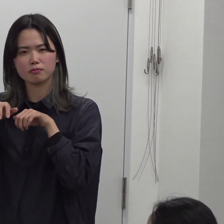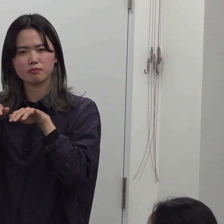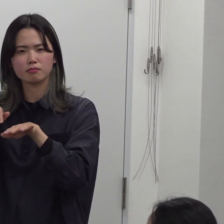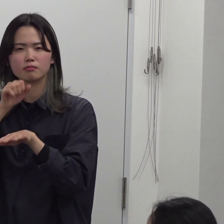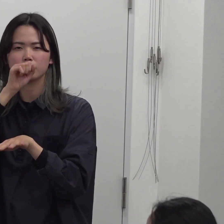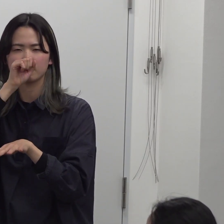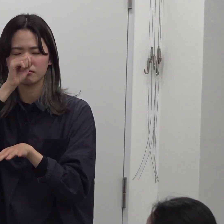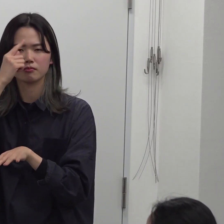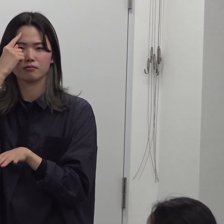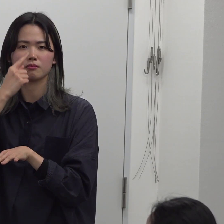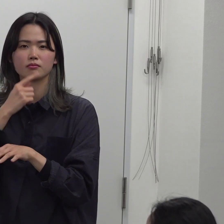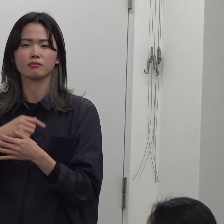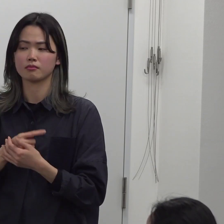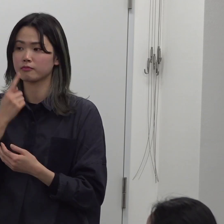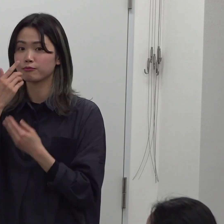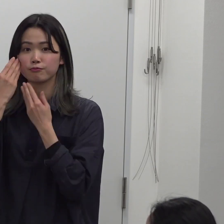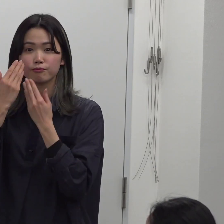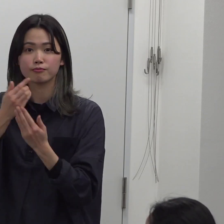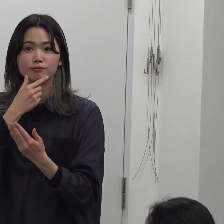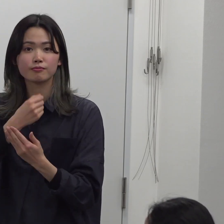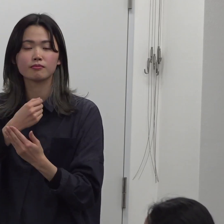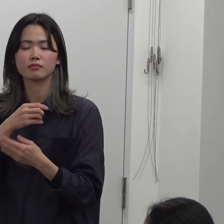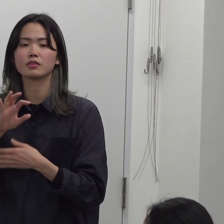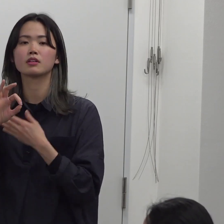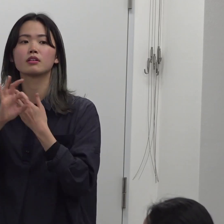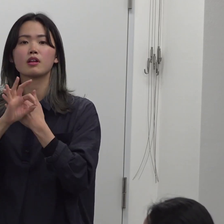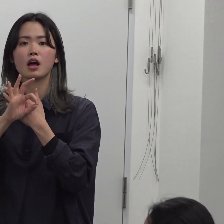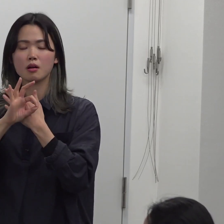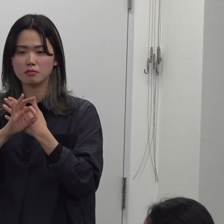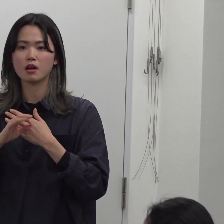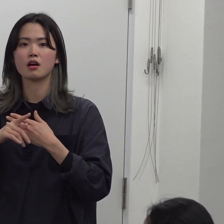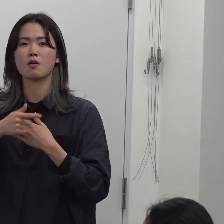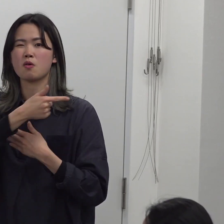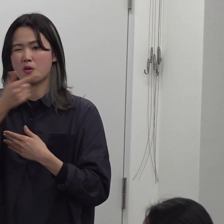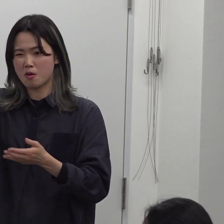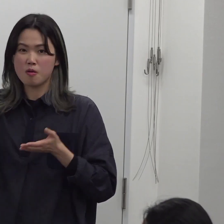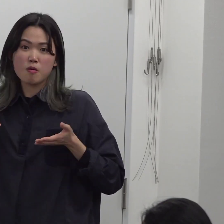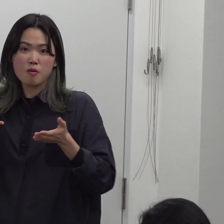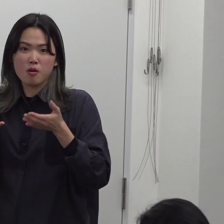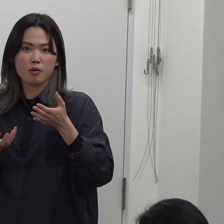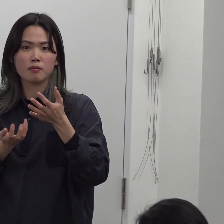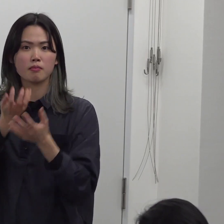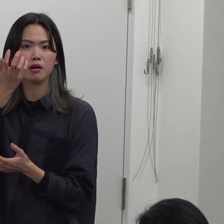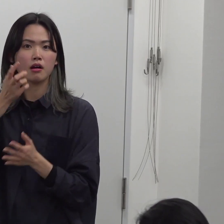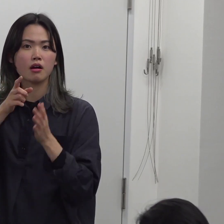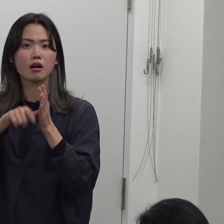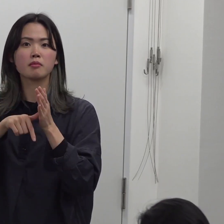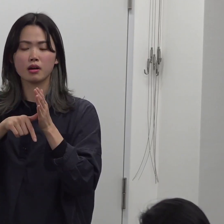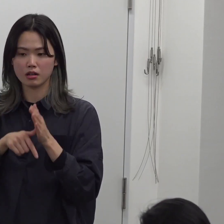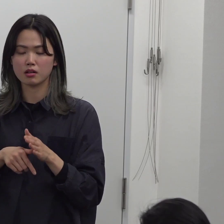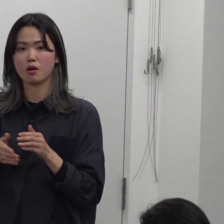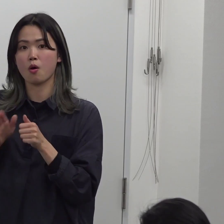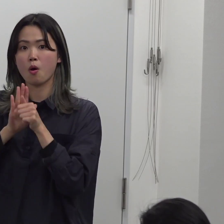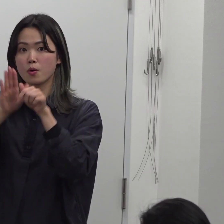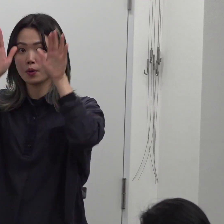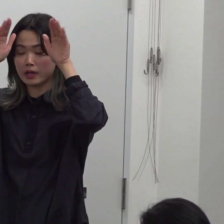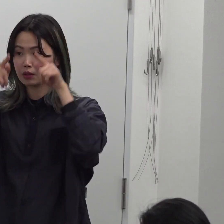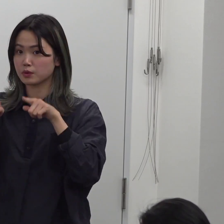質問なのですが例えば大きな地震が起きたときは補助犬と一緒に避難しますか